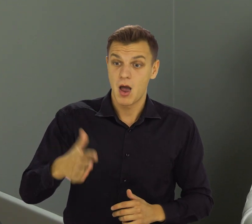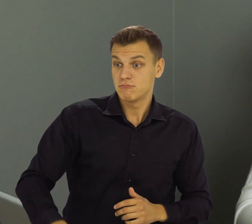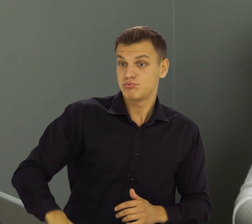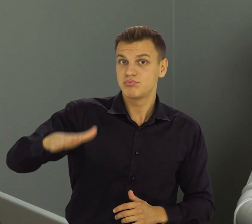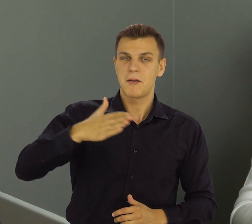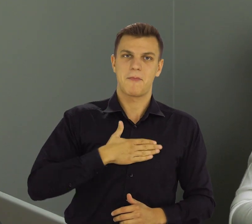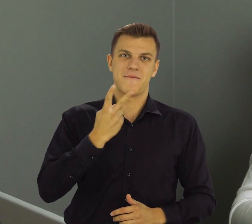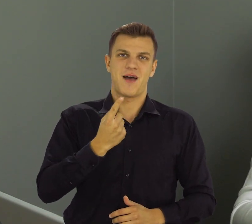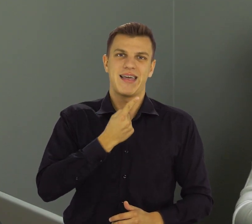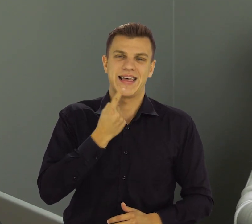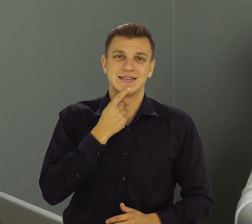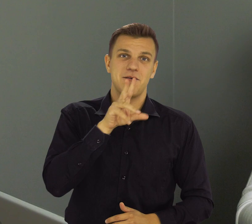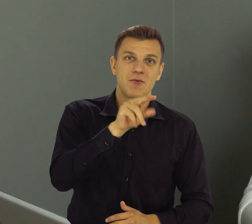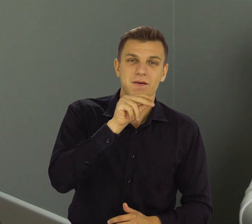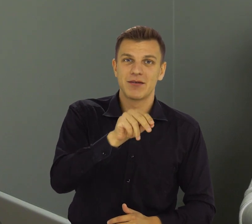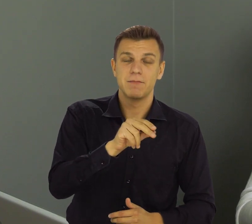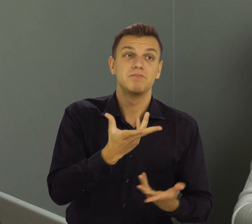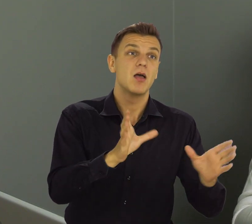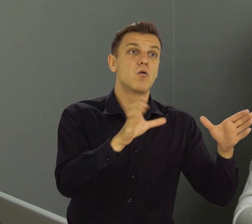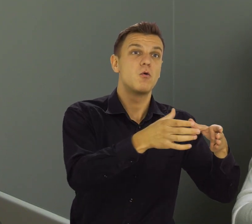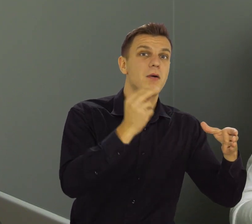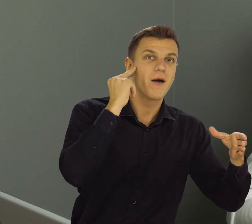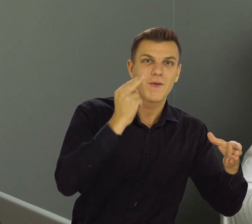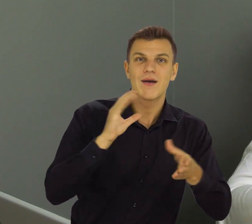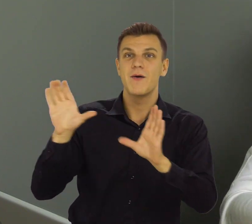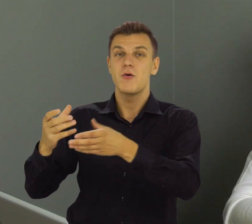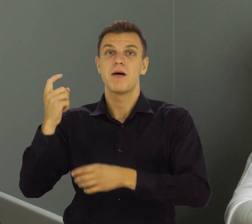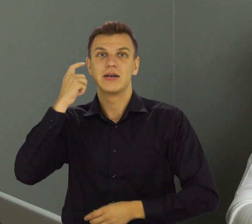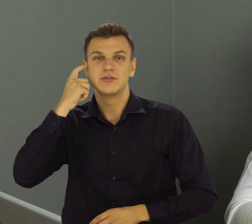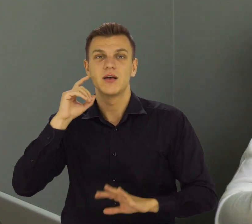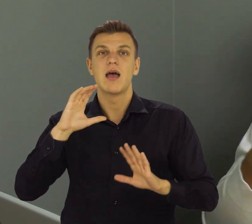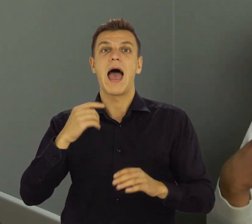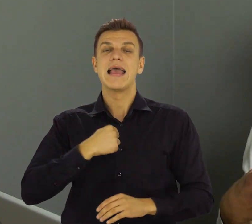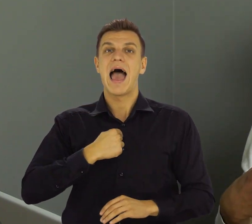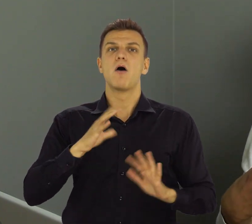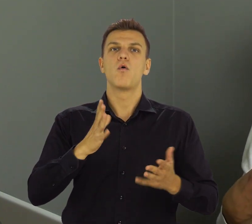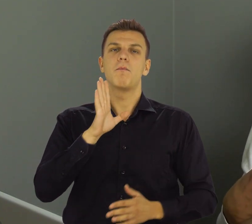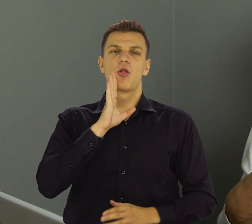i z reguły byliśmy trochę takim pomostem pomiędzy niesłyszącymi a światem słyszących,